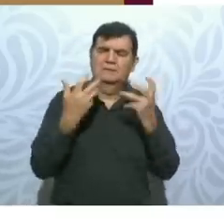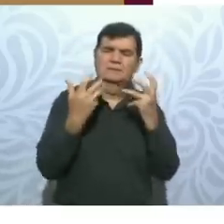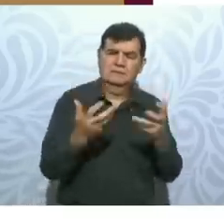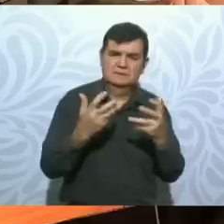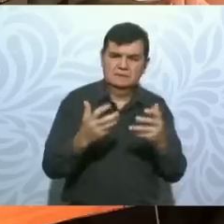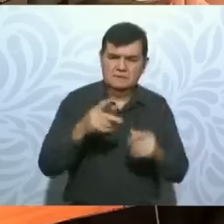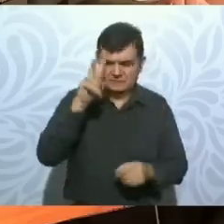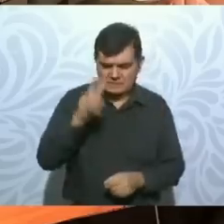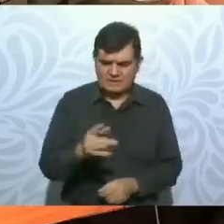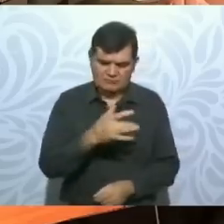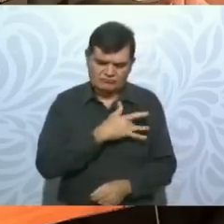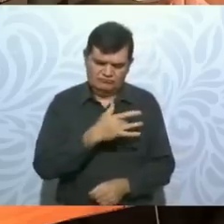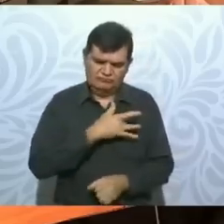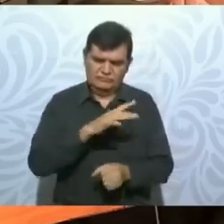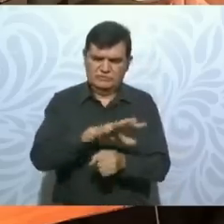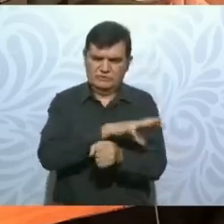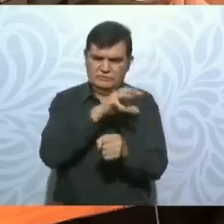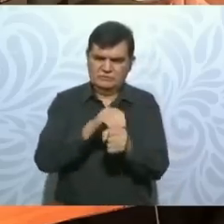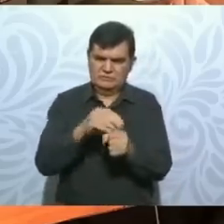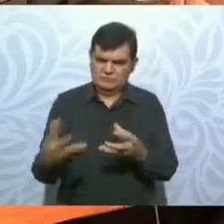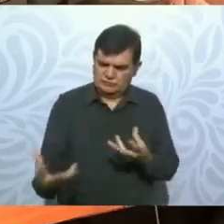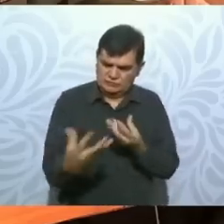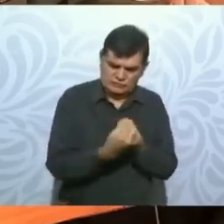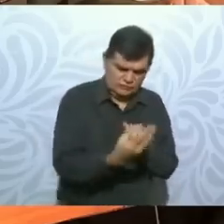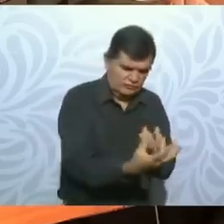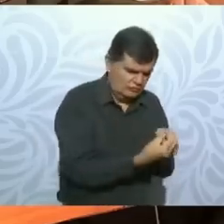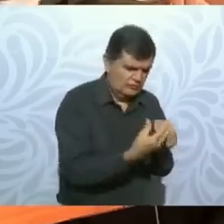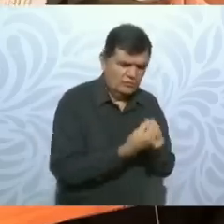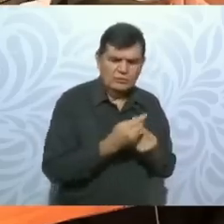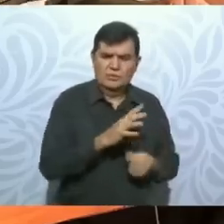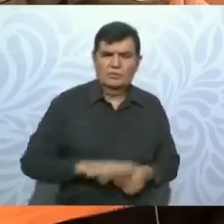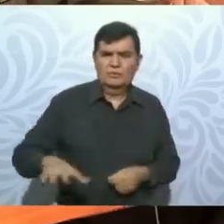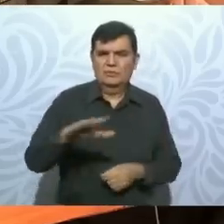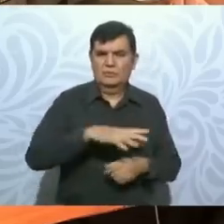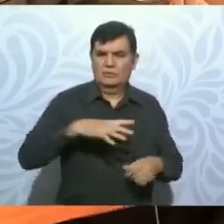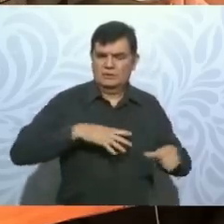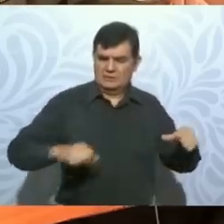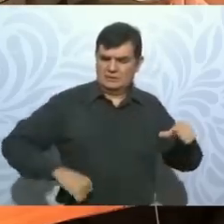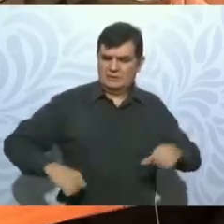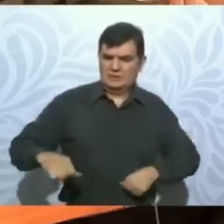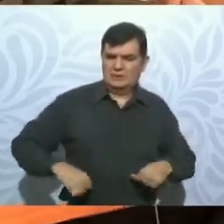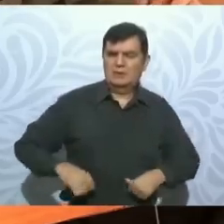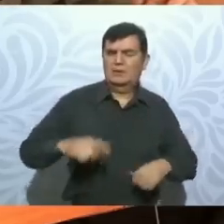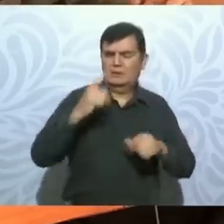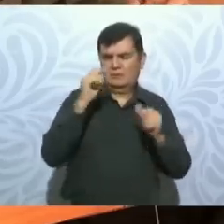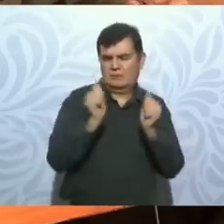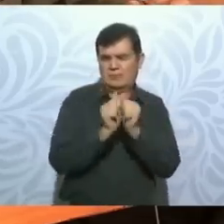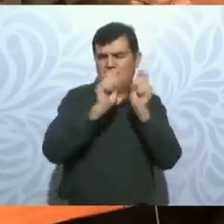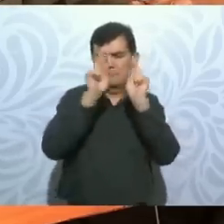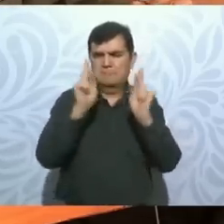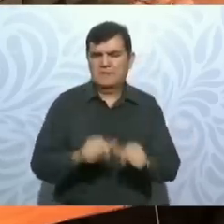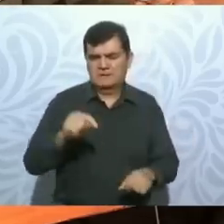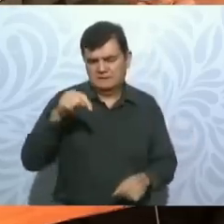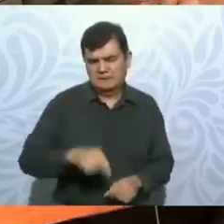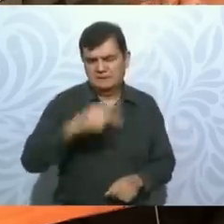todo corazón que se sumen todas y todos a las actividades por la paz en México los gobiernos